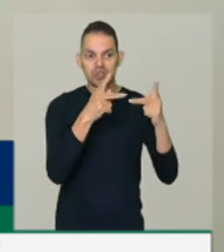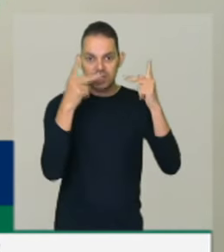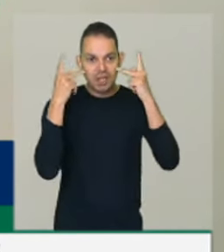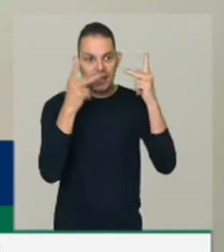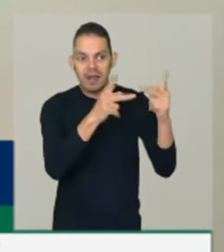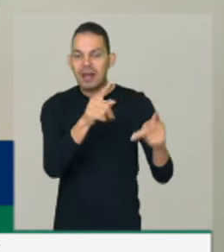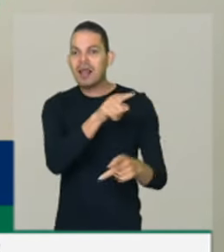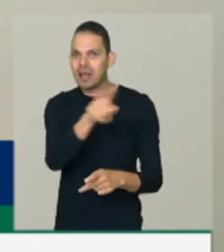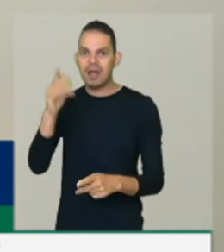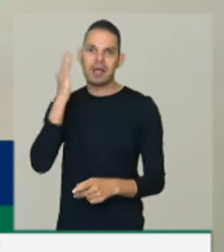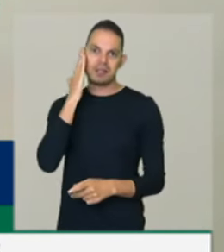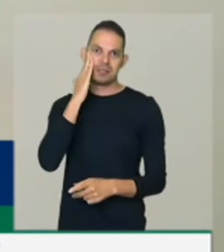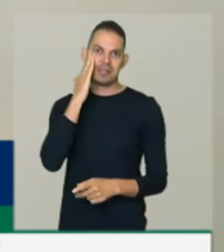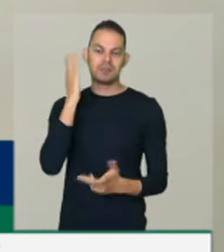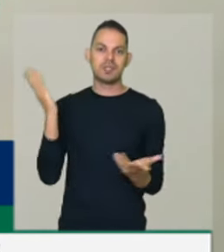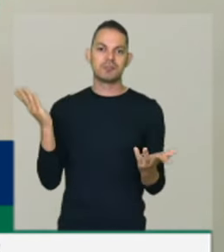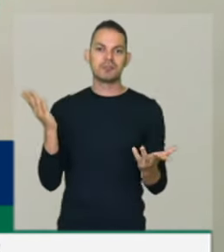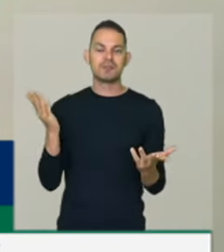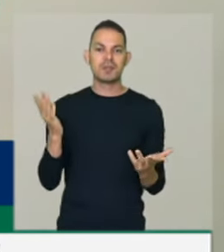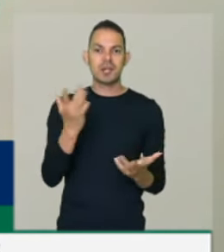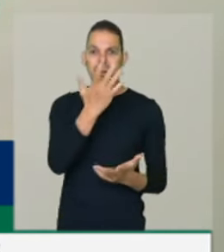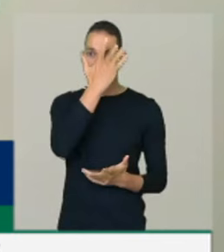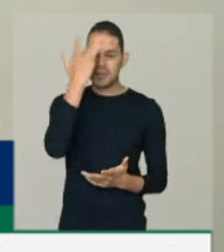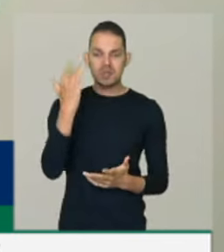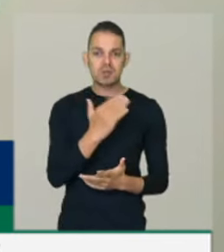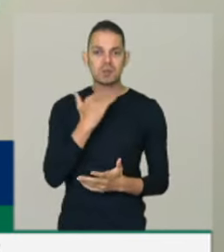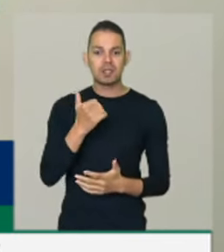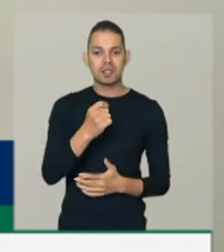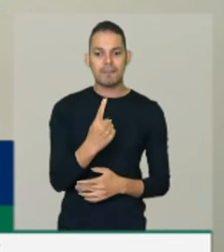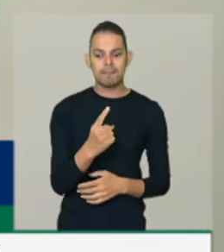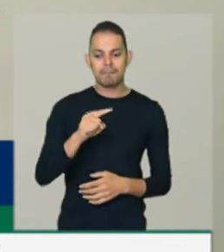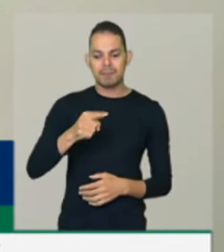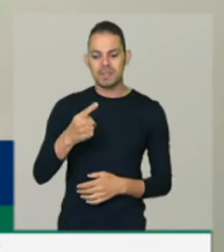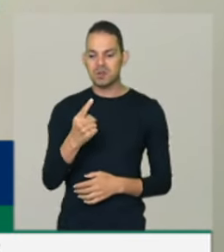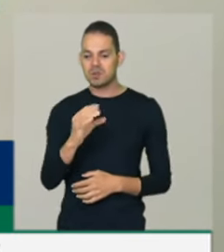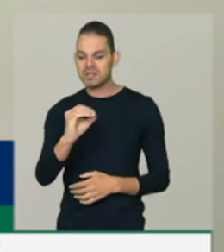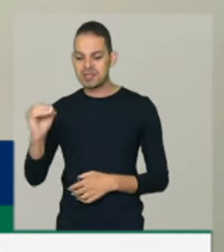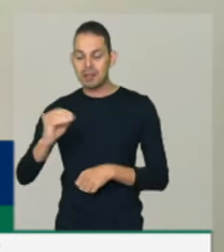MAIS DE 1100 PROFISSIONAIS DA SAÚDE, MAIS DE 500 MÉDICOS JÁ PERDEMOS MAIS